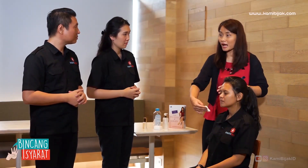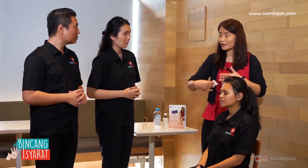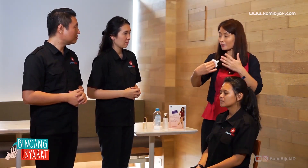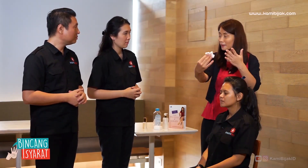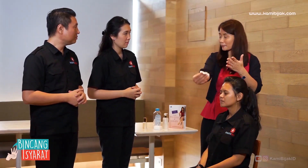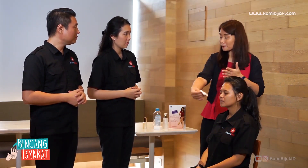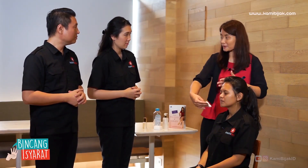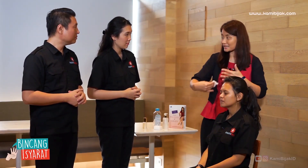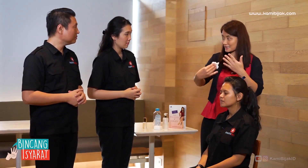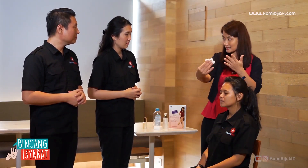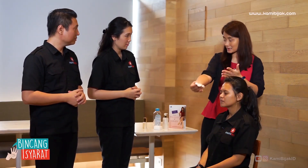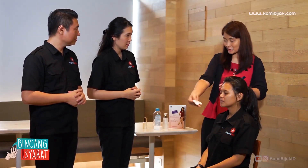Sudah bersih.